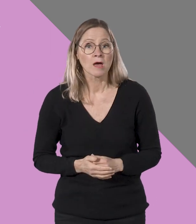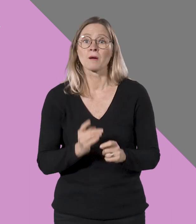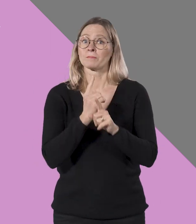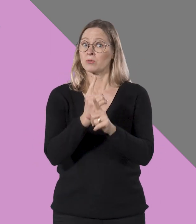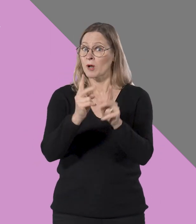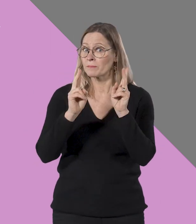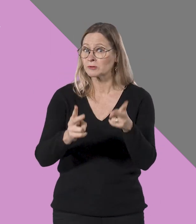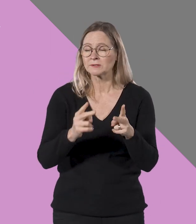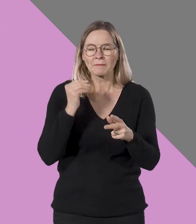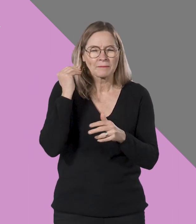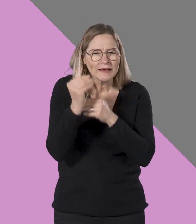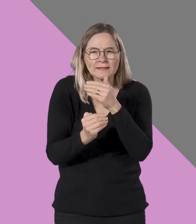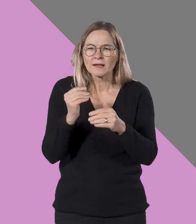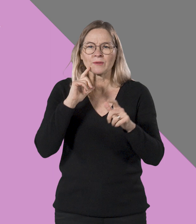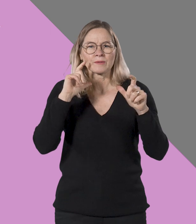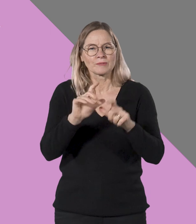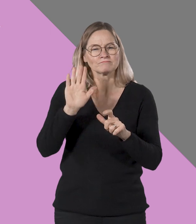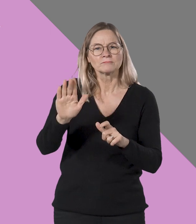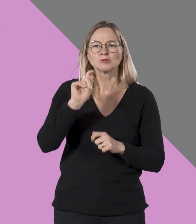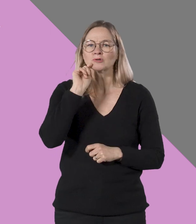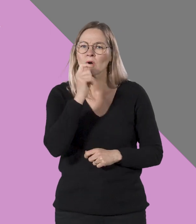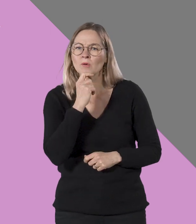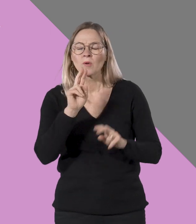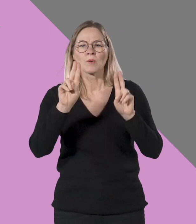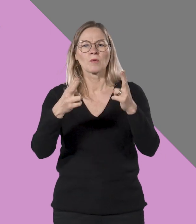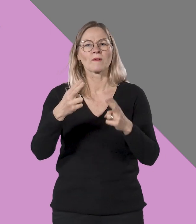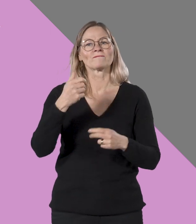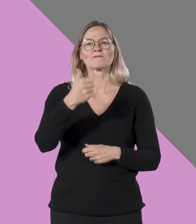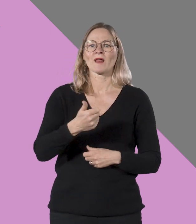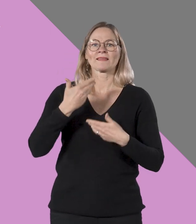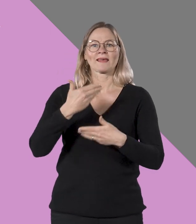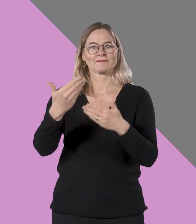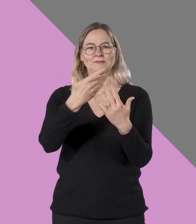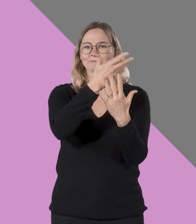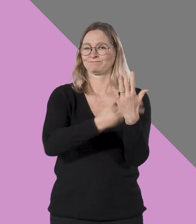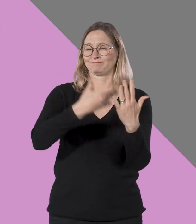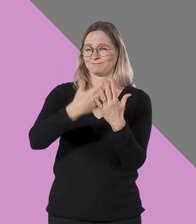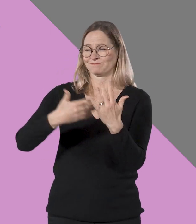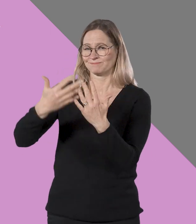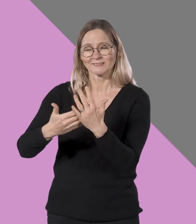Mukana ovat myös perinteiset yhdistysten joulu- ja uudenvuodentervehdykset.